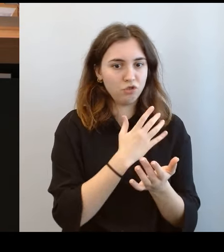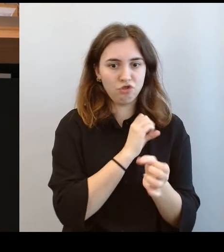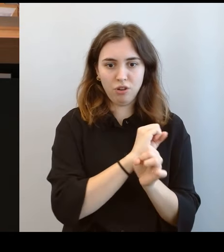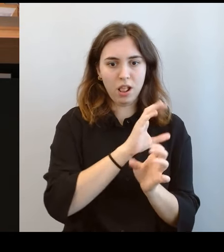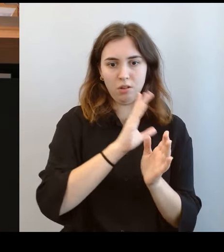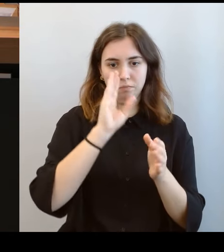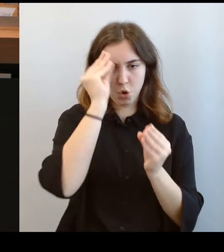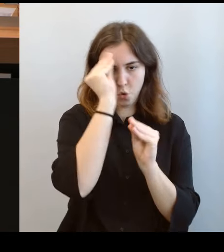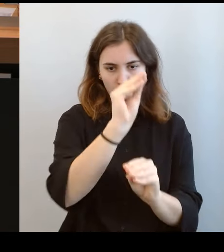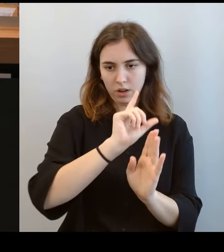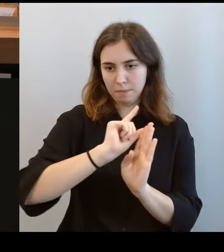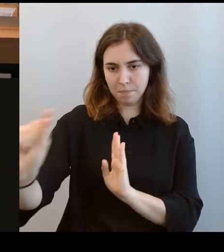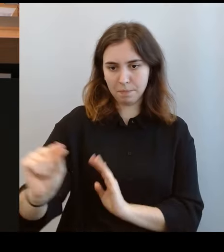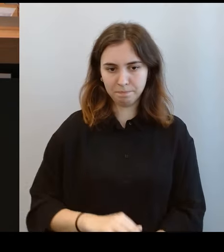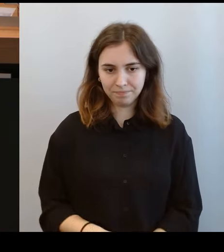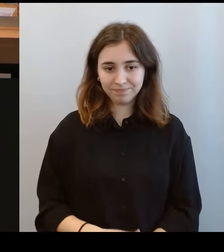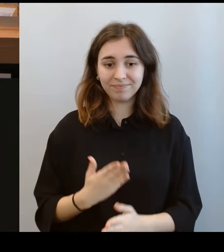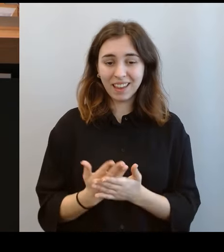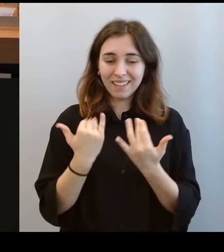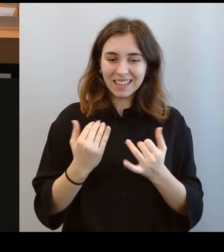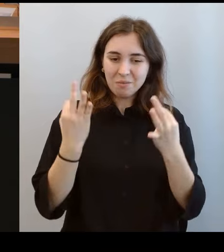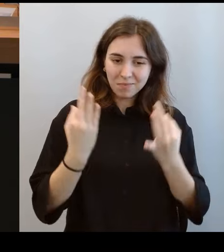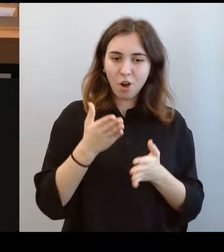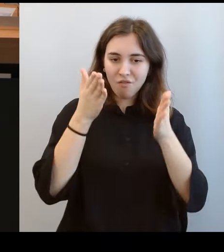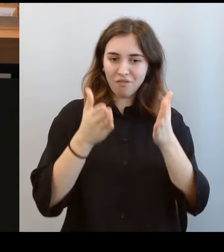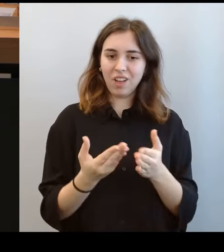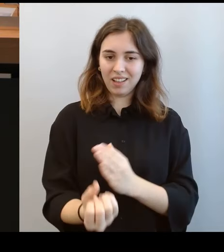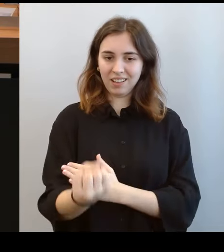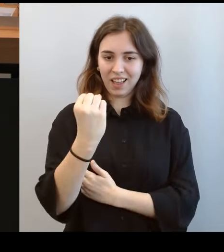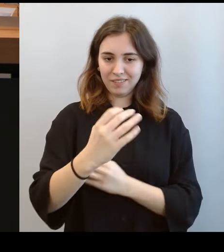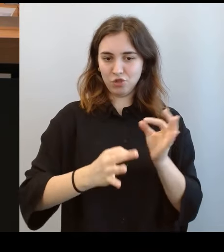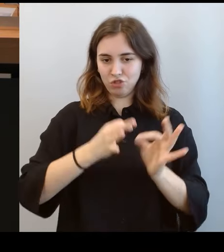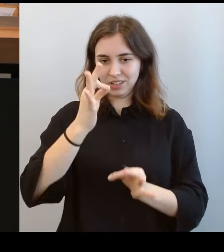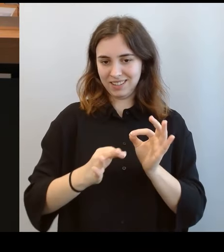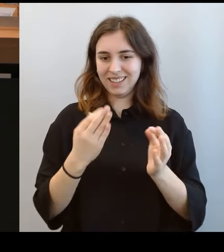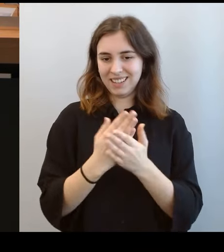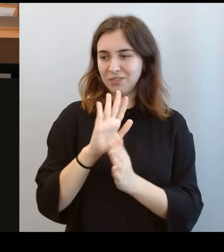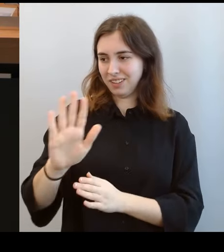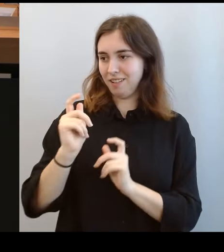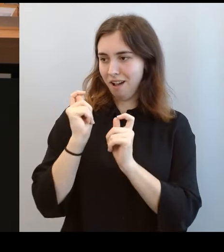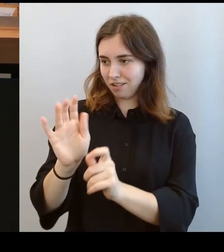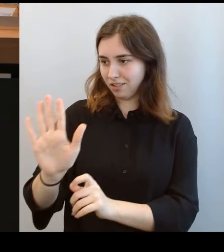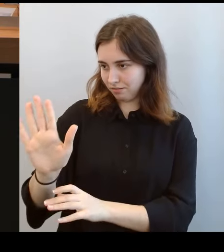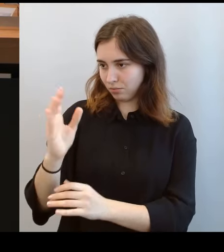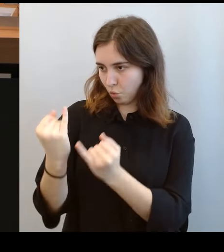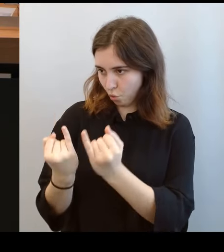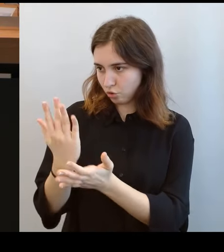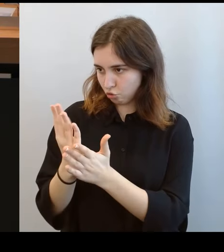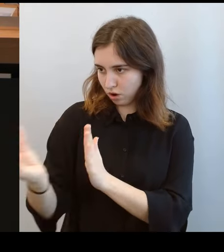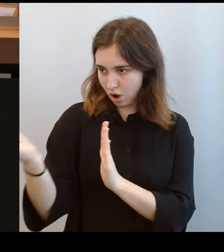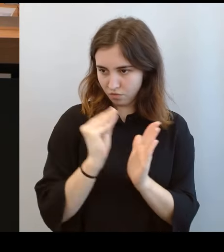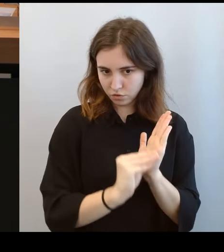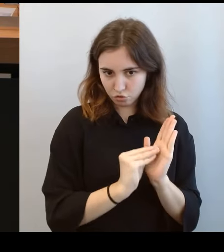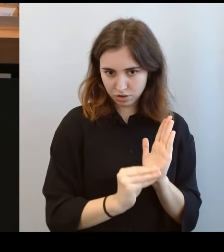Das hat der Antrag der Kollegin der Grünen auch aufgeschrieben und die TVL-Einigung hat zwar eine gewisse Erleichterung